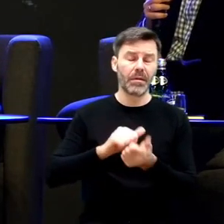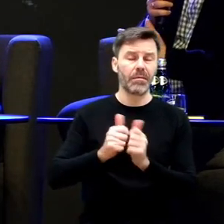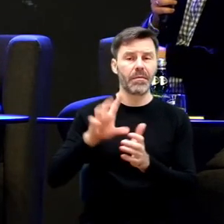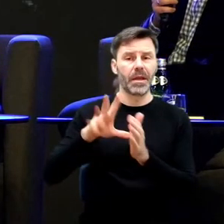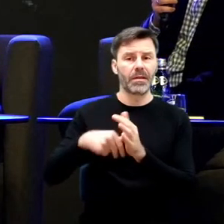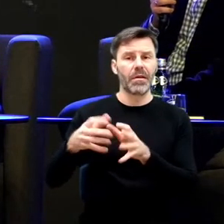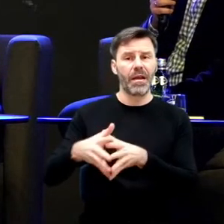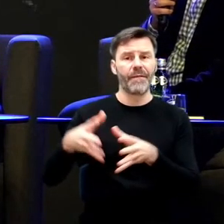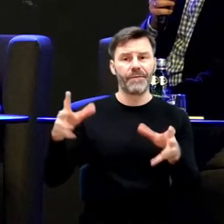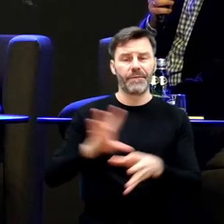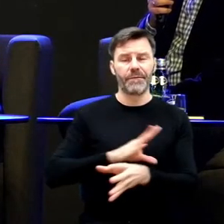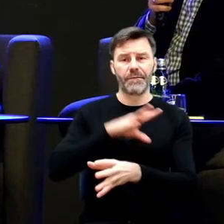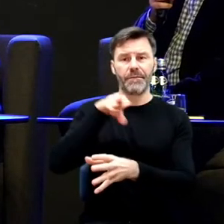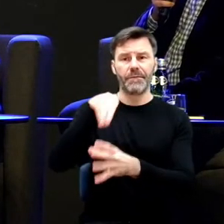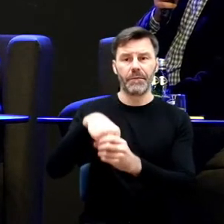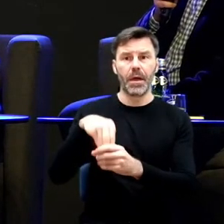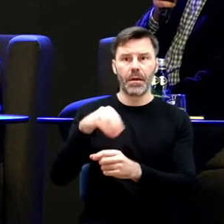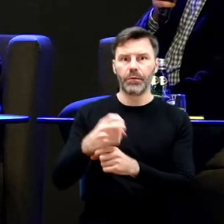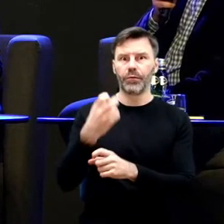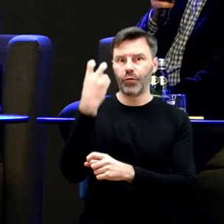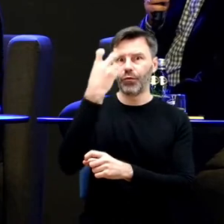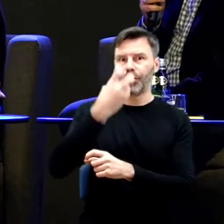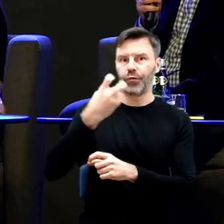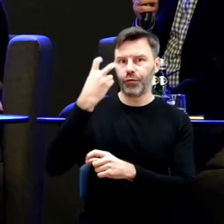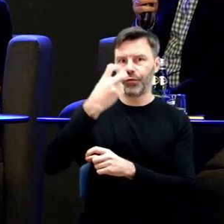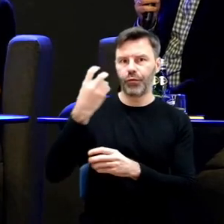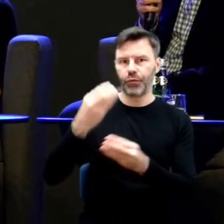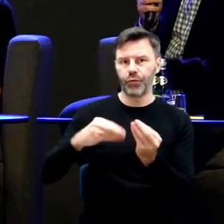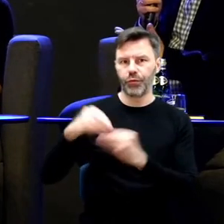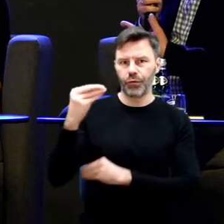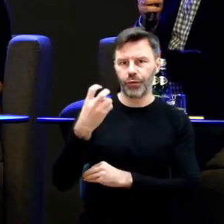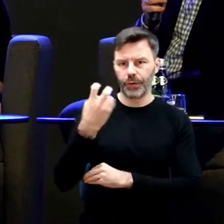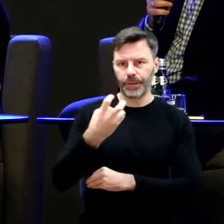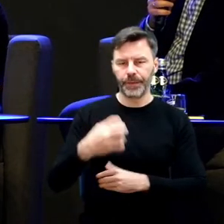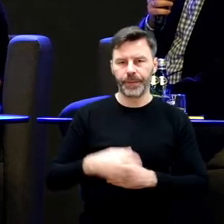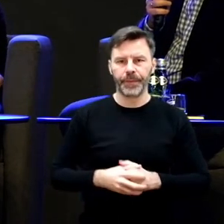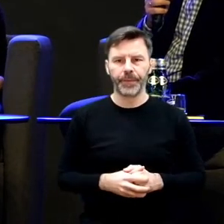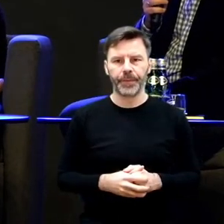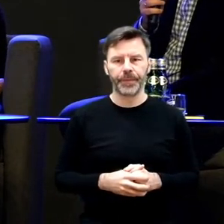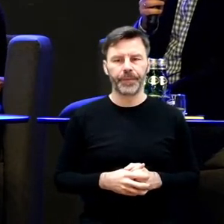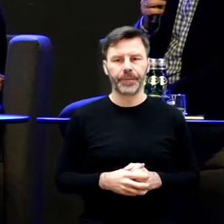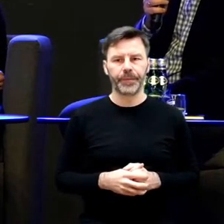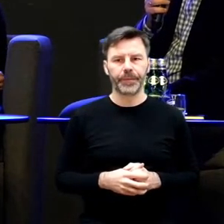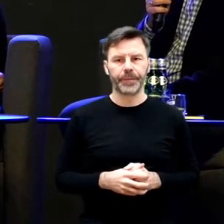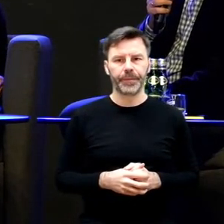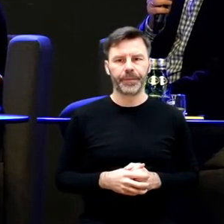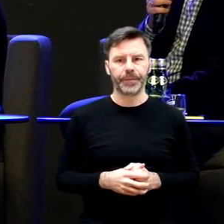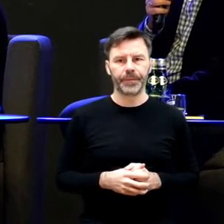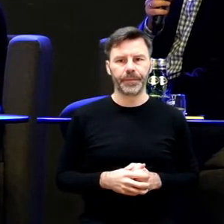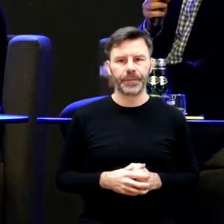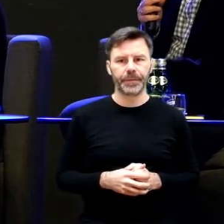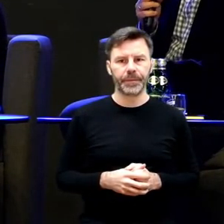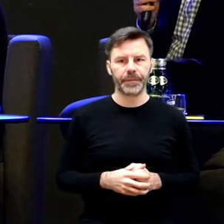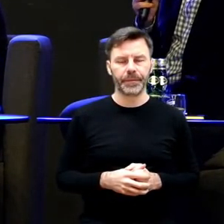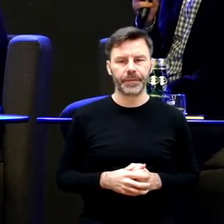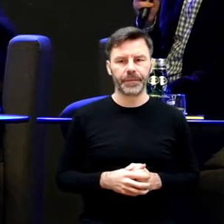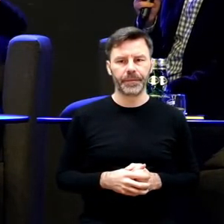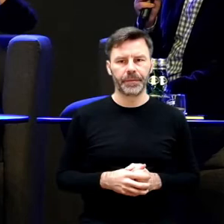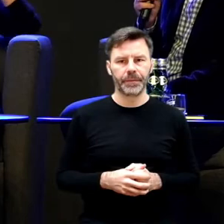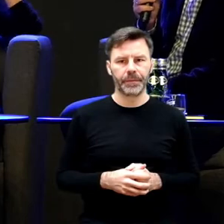oczywiście są bardziej atrakcyjne, jako miasta wyższego rzędu. Oczywiście oferują pod wieloma względami nieporównywalnie,